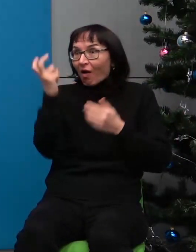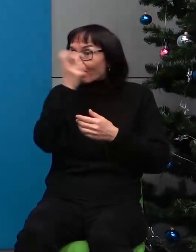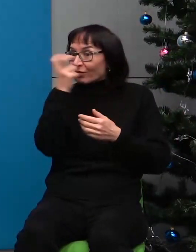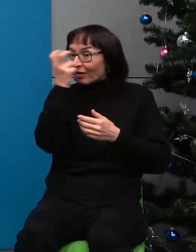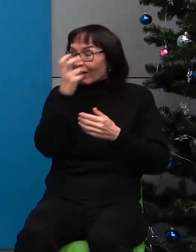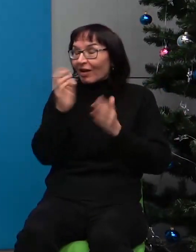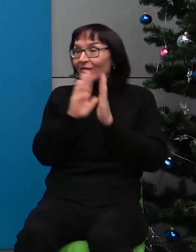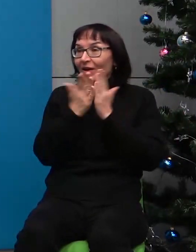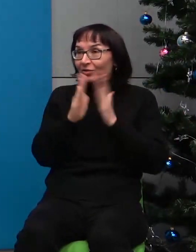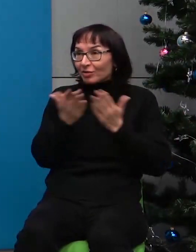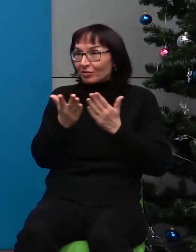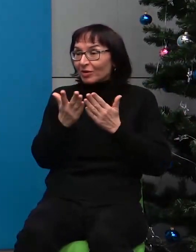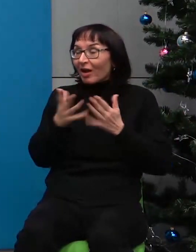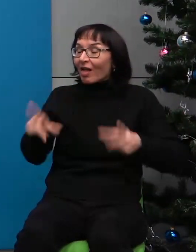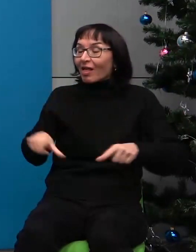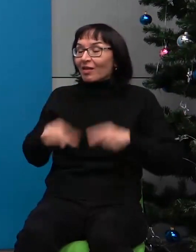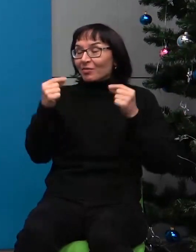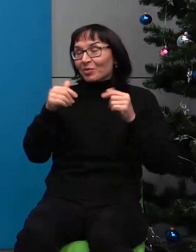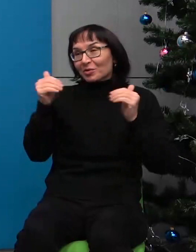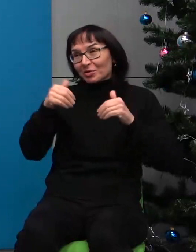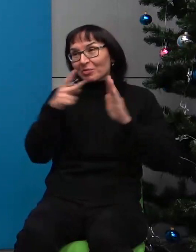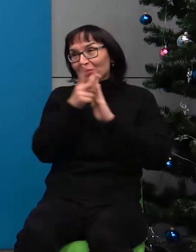niż kiedykolwiek.